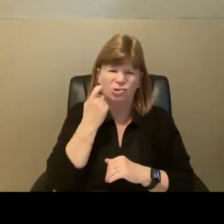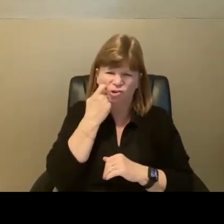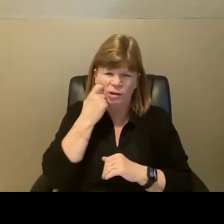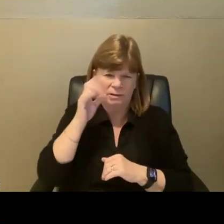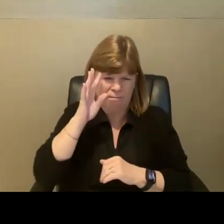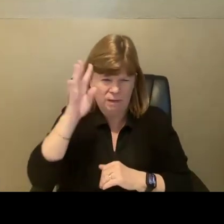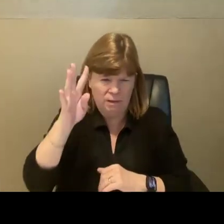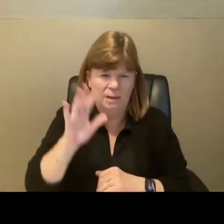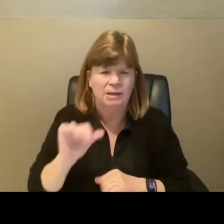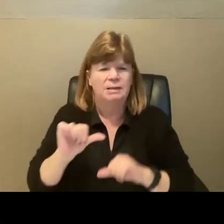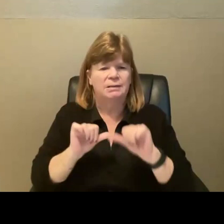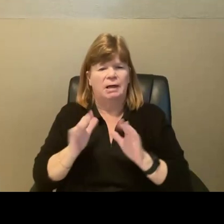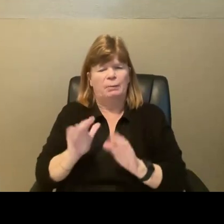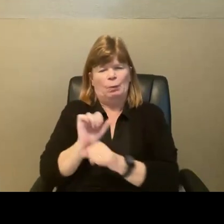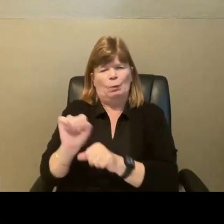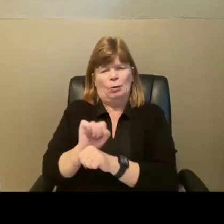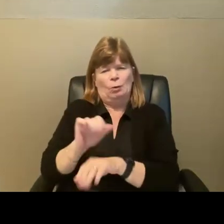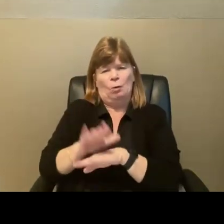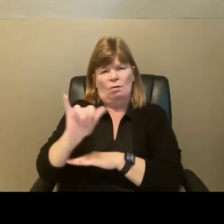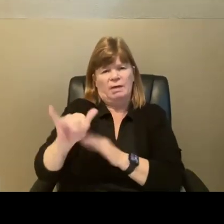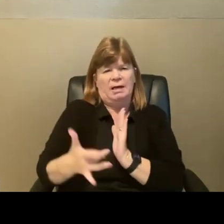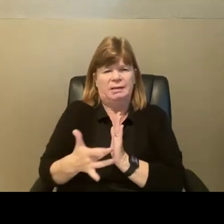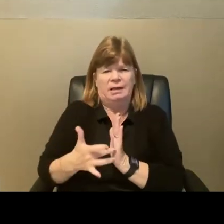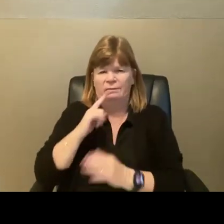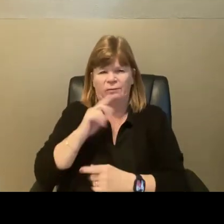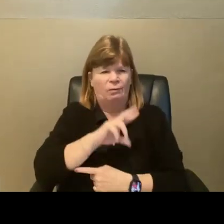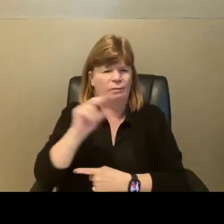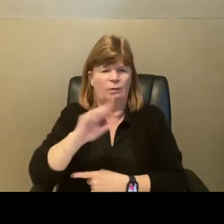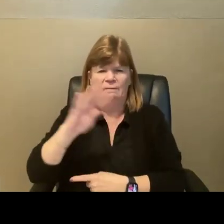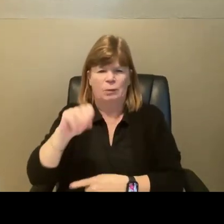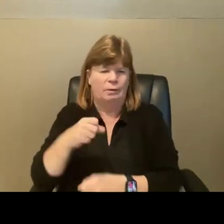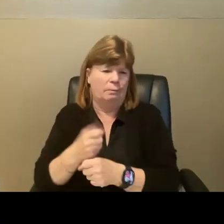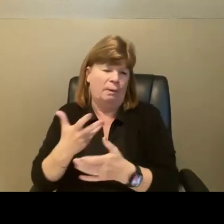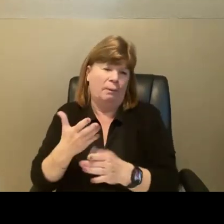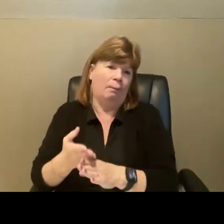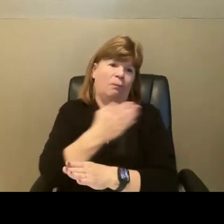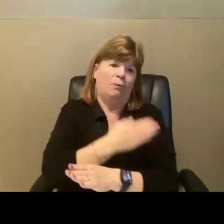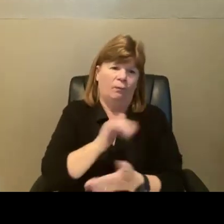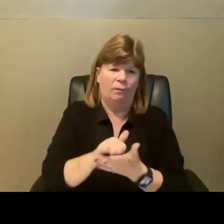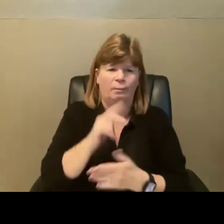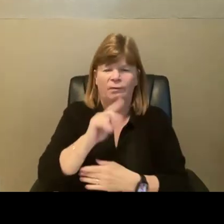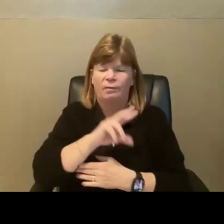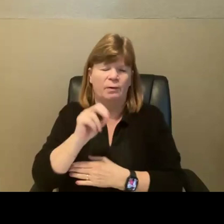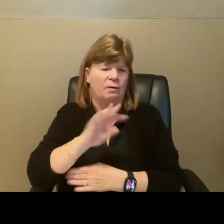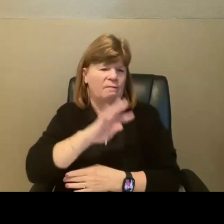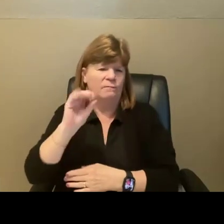Los científicos han estado trabajando en esta técnica durante 30 o 40 años y tal vez incluso más, pero 30 o 40 años desde que la he estado